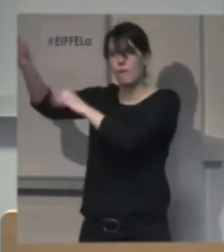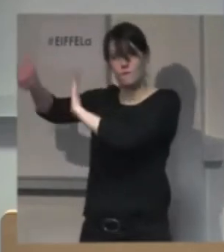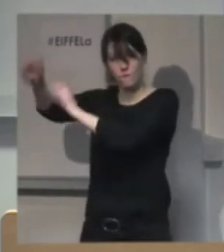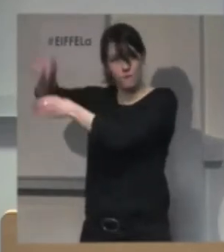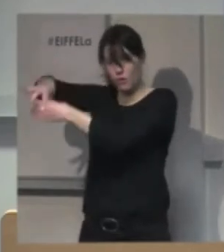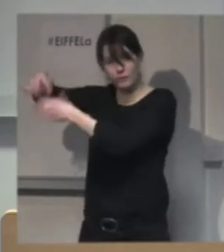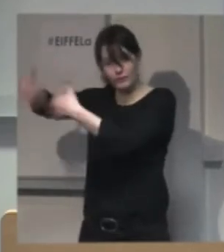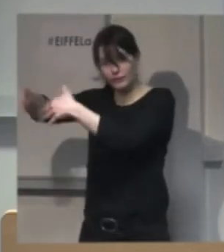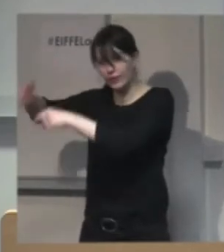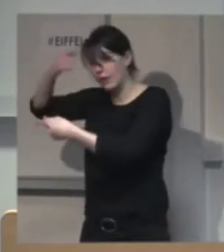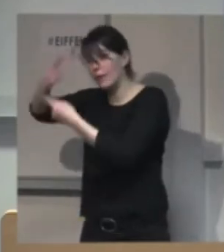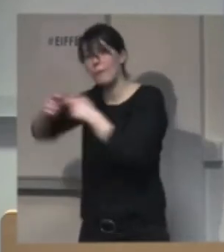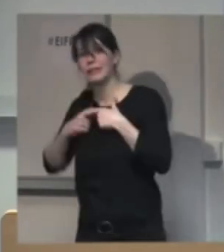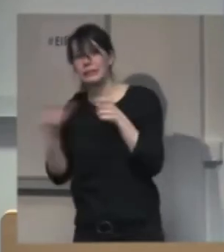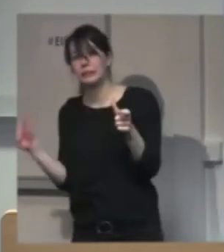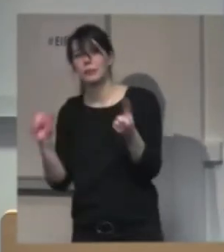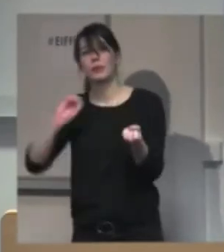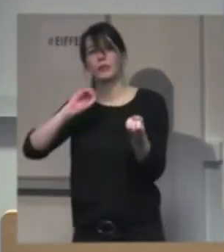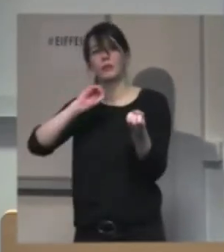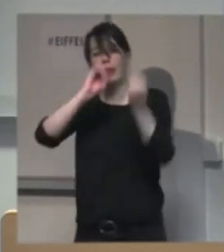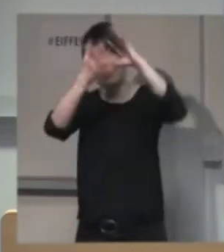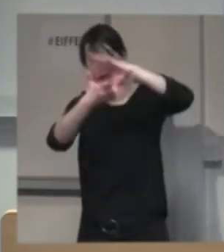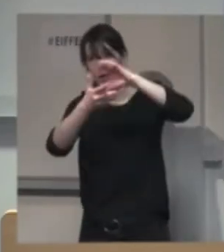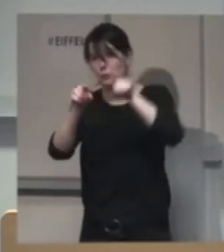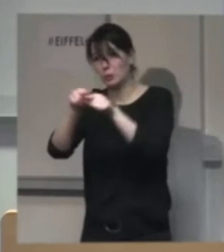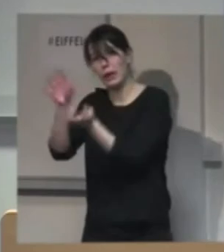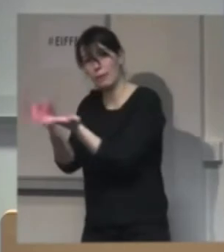des sites web et des applications mobiles pour le secteur public.